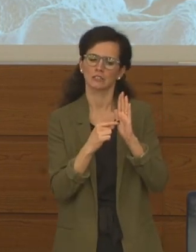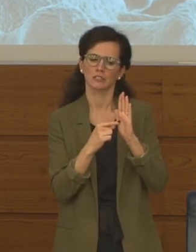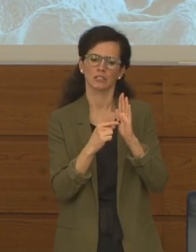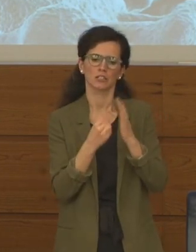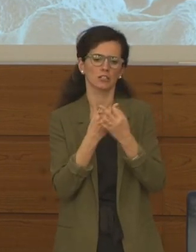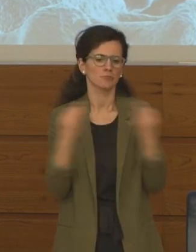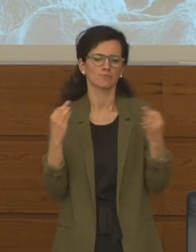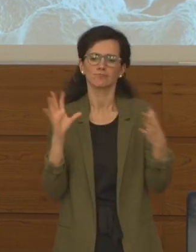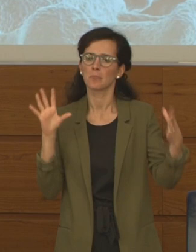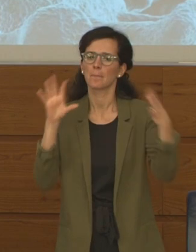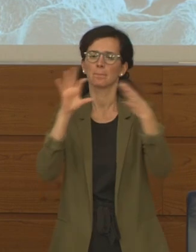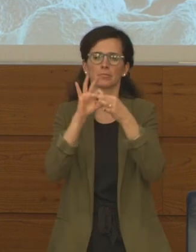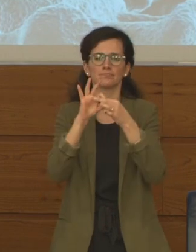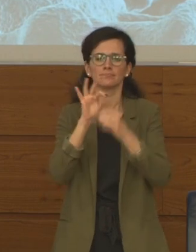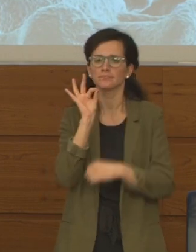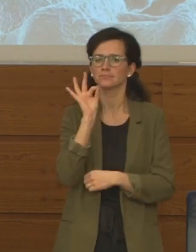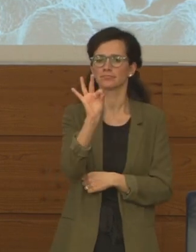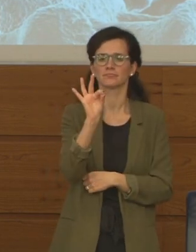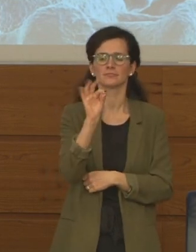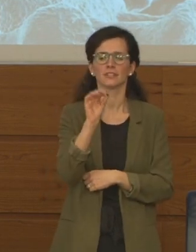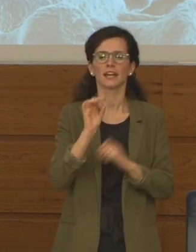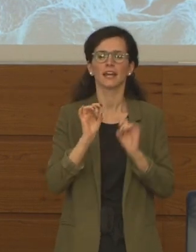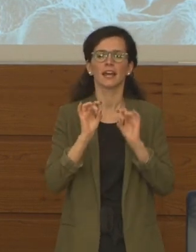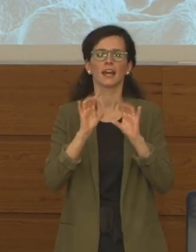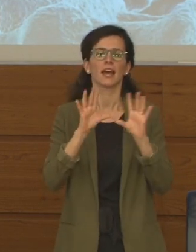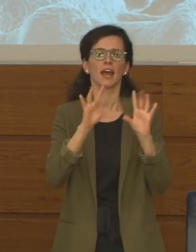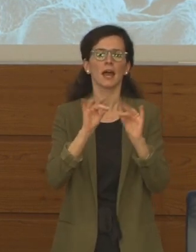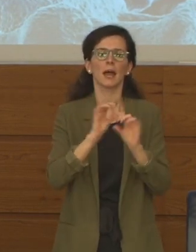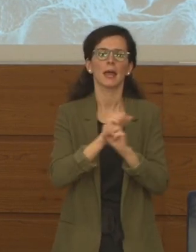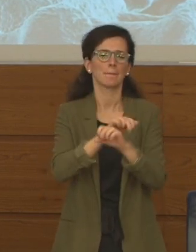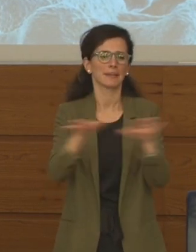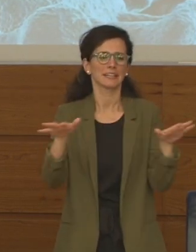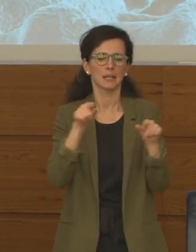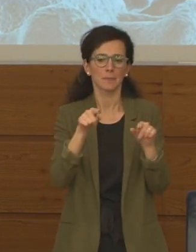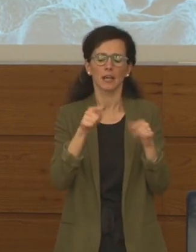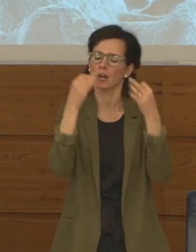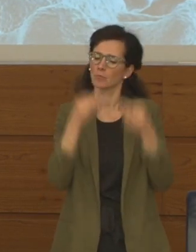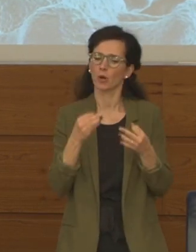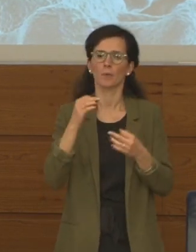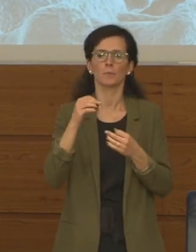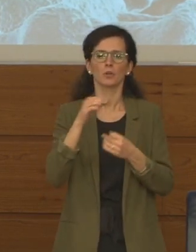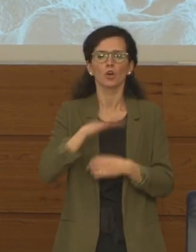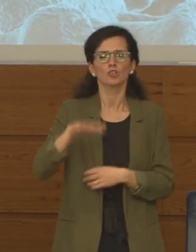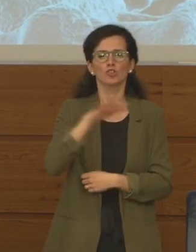all'epicentro dell'epidemia che si trova sostanzialmente nel lodigiano